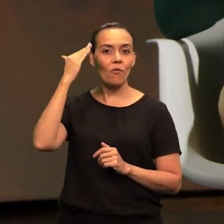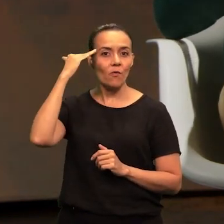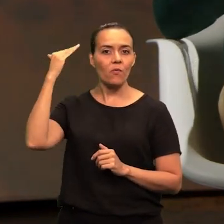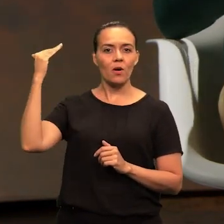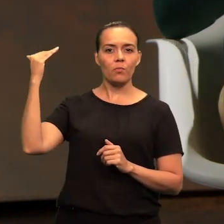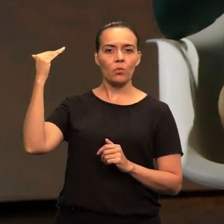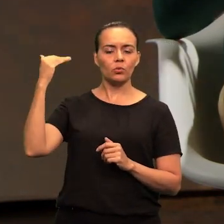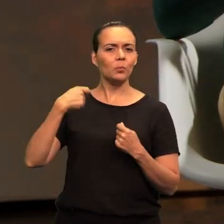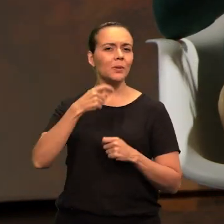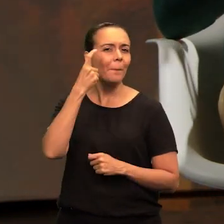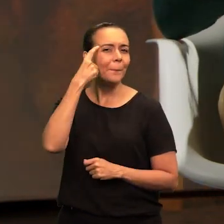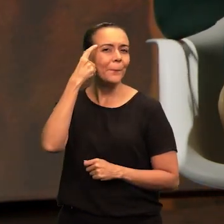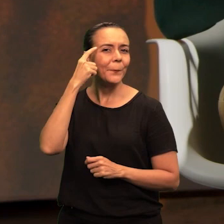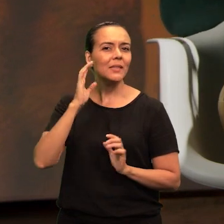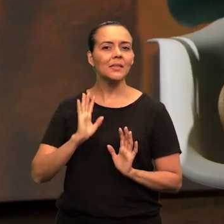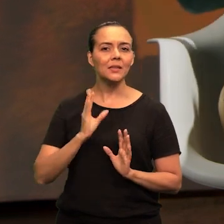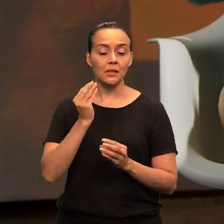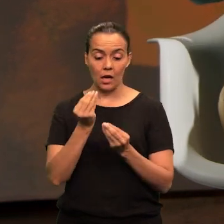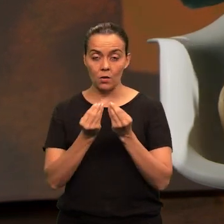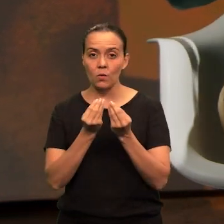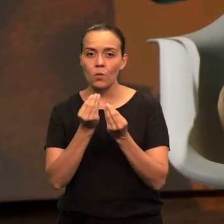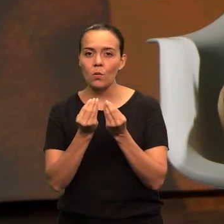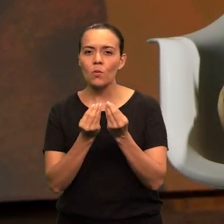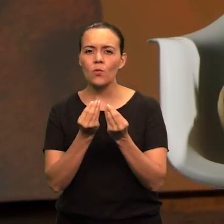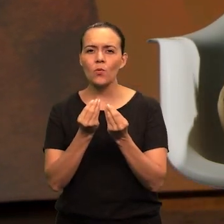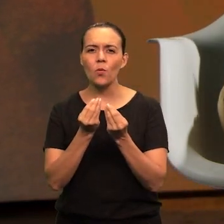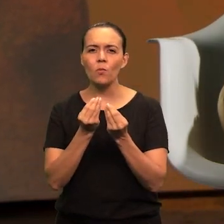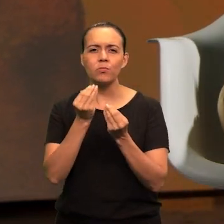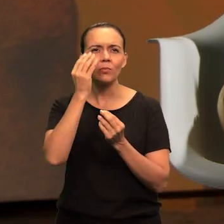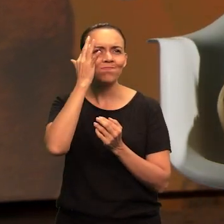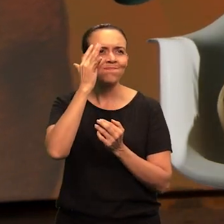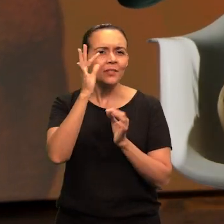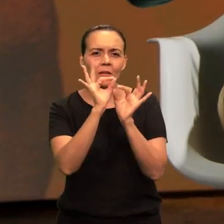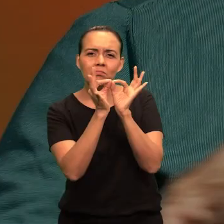são muito instigantes para pensarmos a perenidade desse pensamento